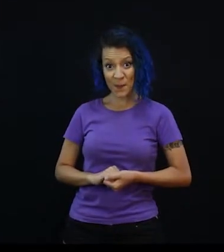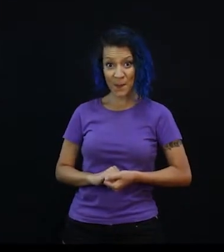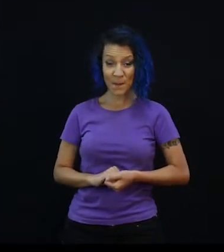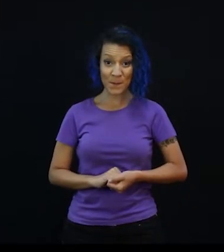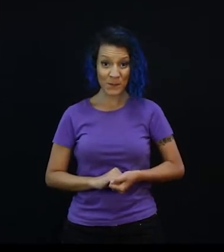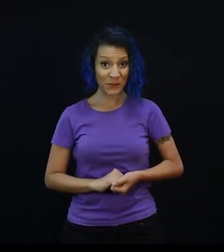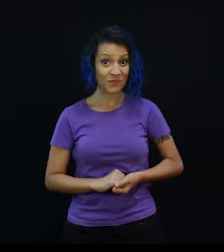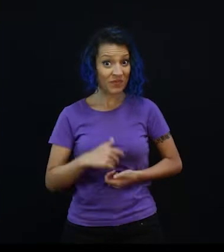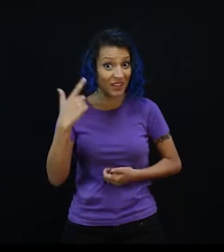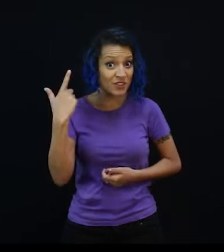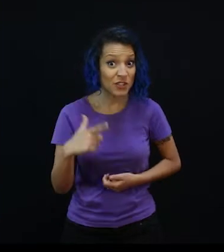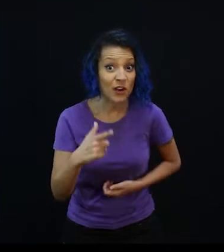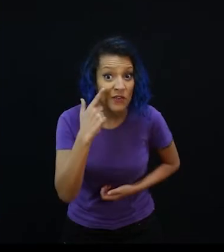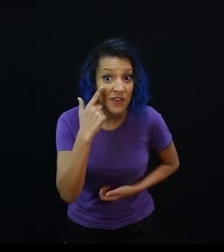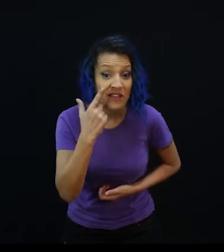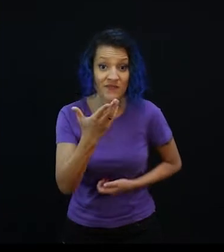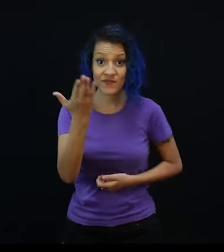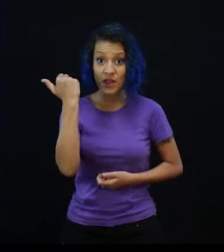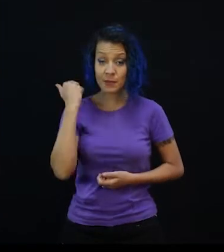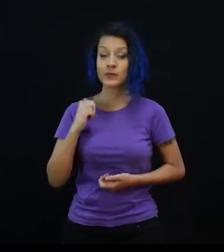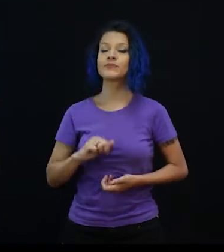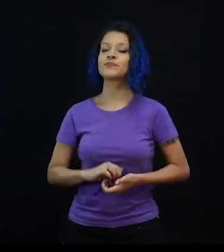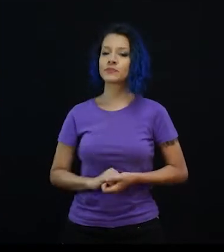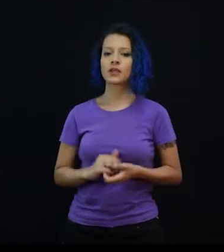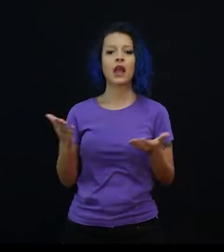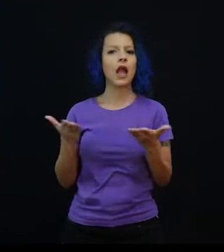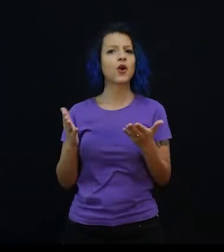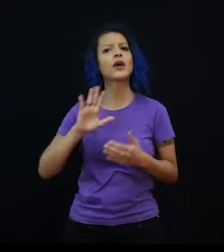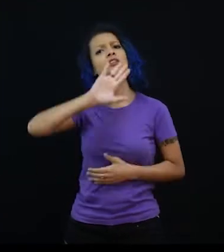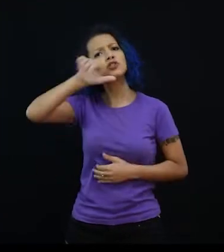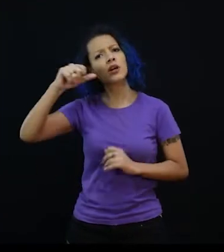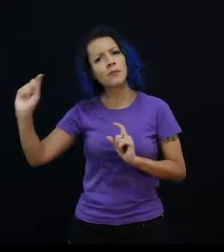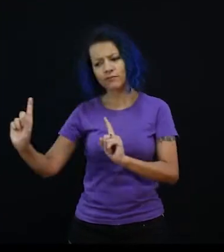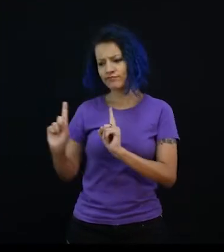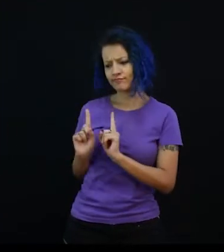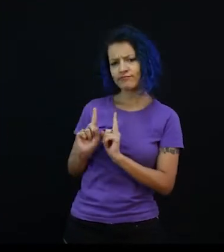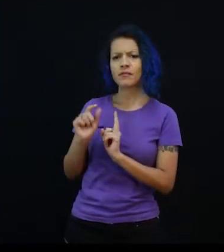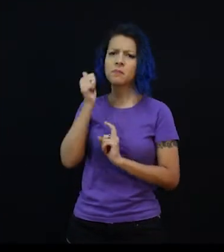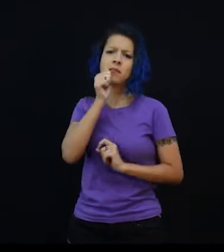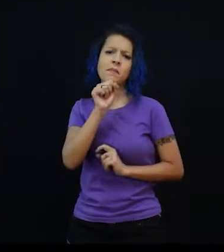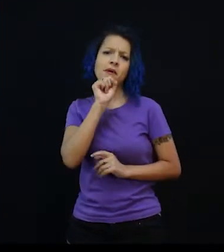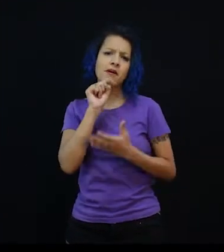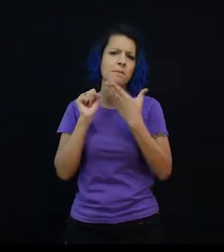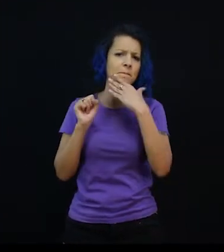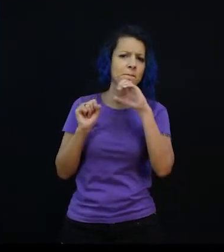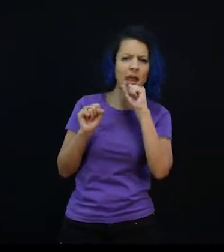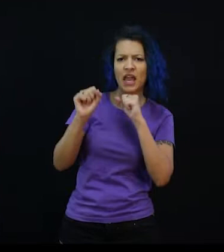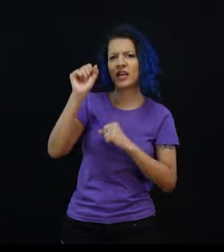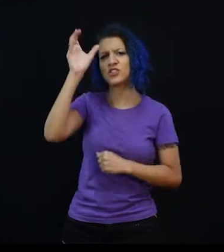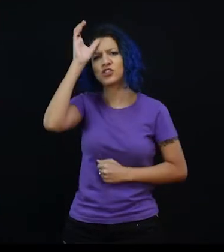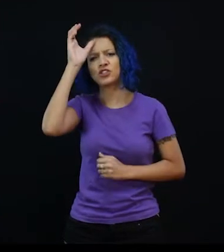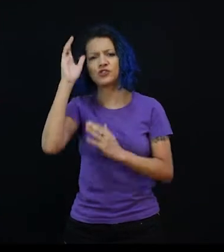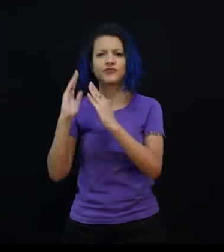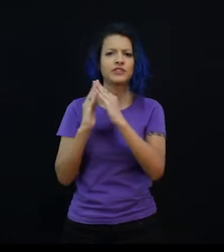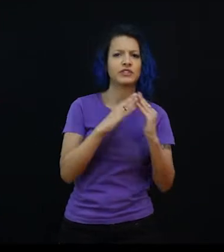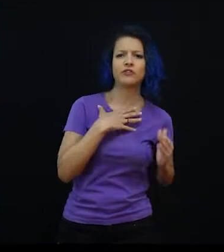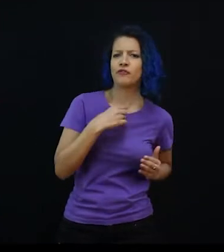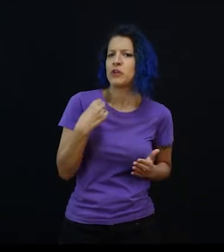Vamos fazer mais uma vez. Só que agora chama alguém aí, pai, mãe, avó, tia, vizinha, filho, chama para brincar.